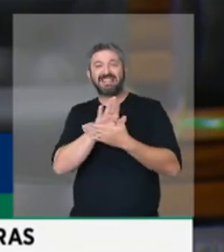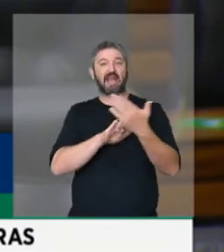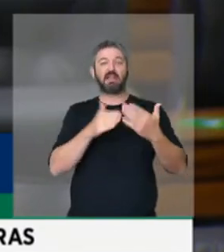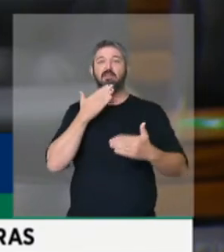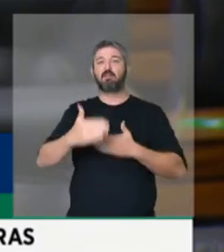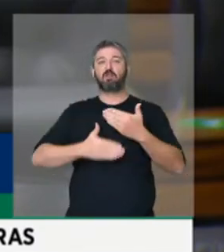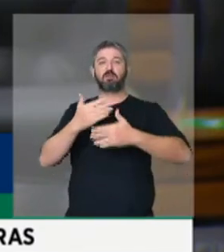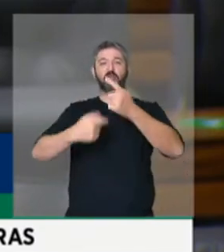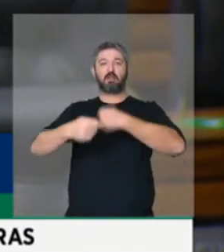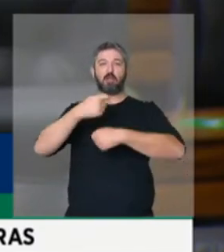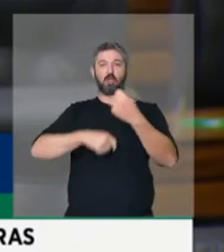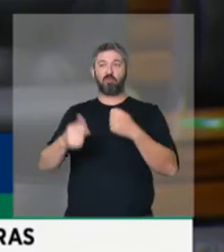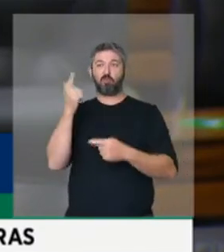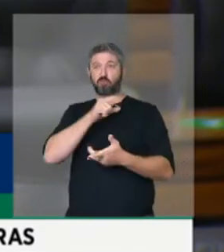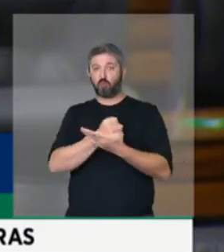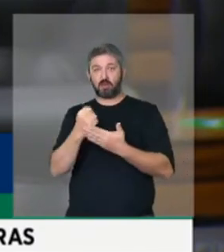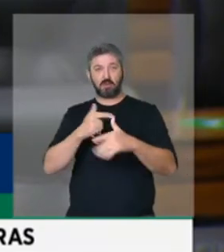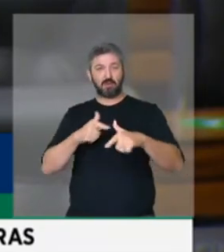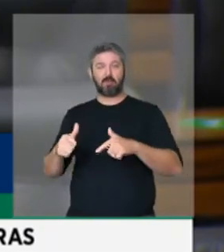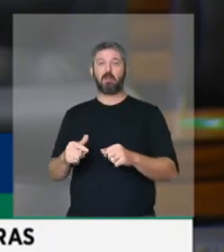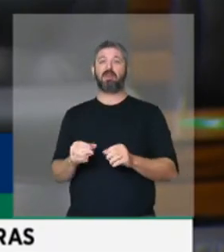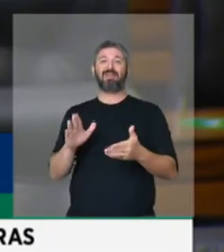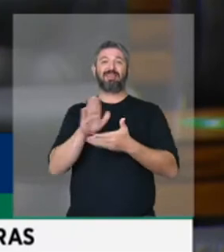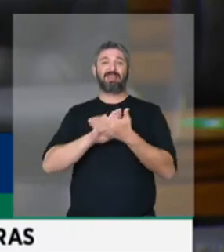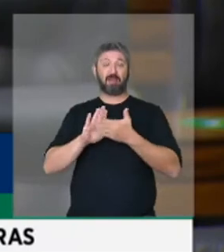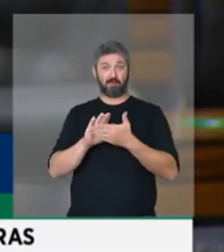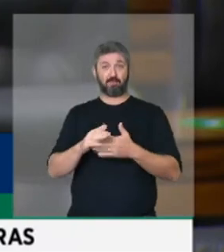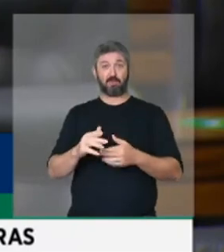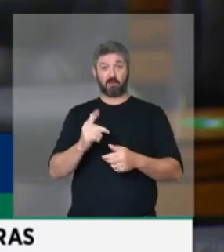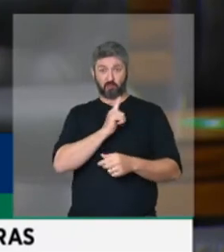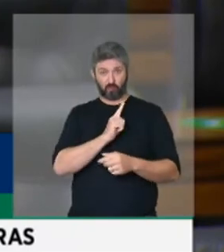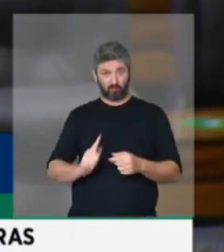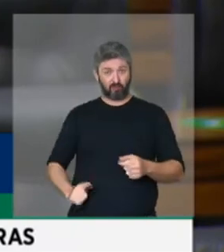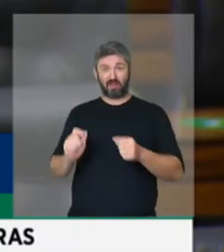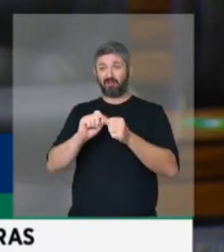RESPONSÁVEL POR QUASE MEIO MILHÃO DE VIDAS DE BRASILEIROS QUE FORAM PERDIDAS PELA SUA INCOMPETÊNCIA. UM